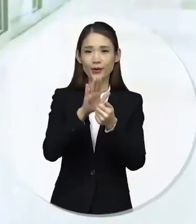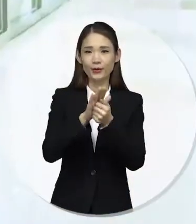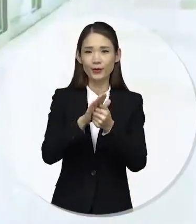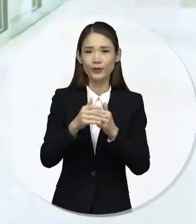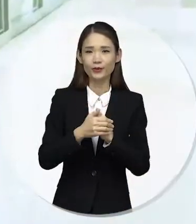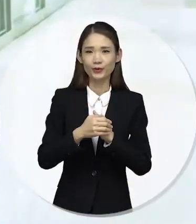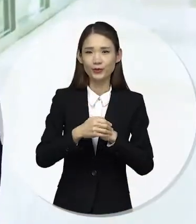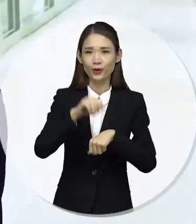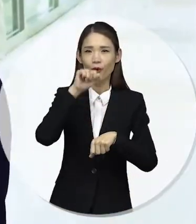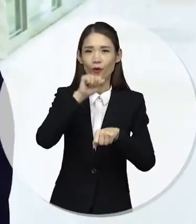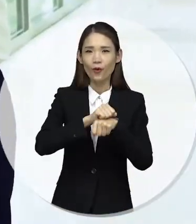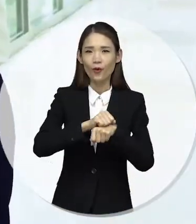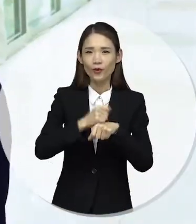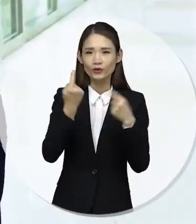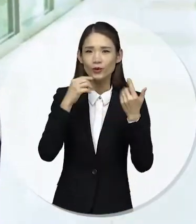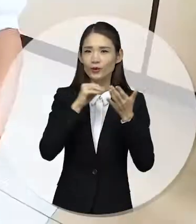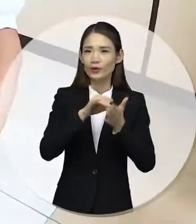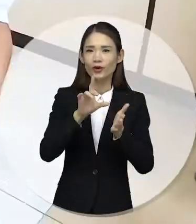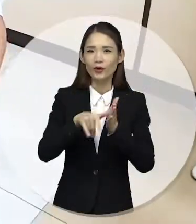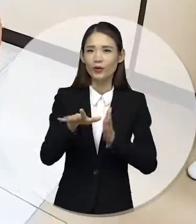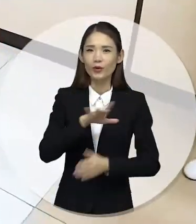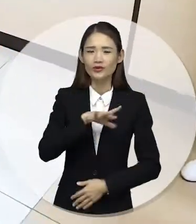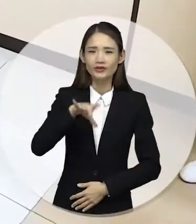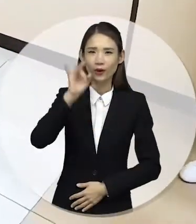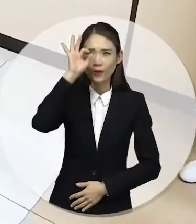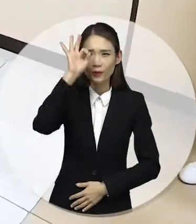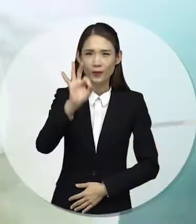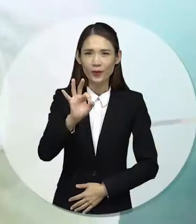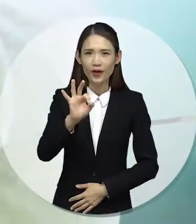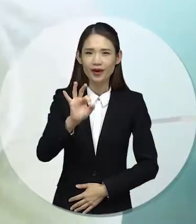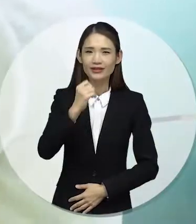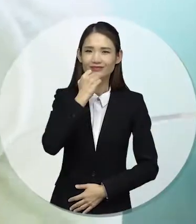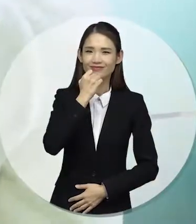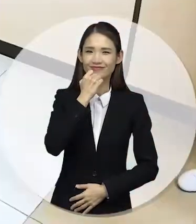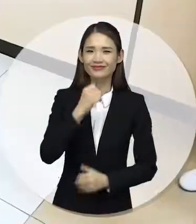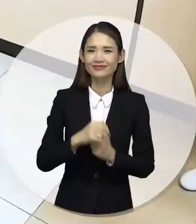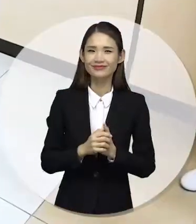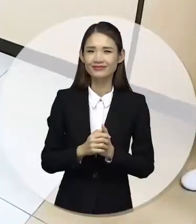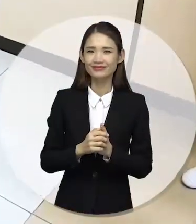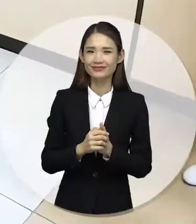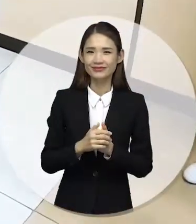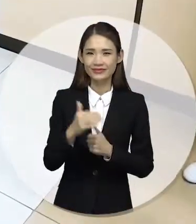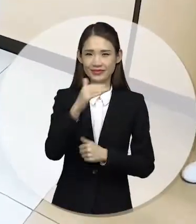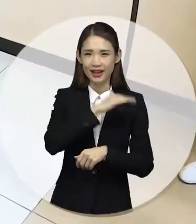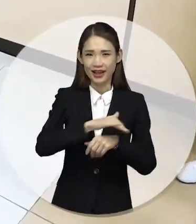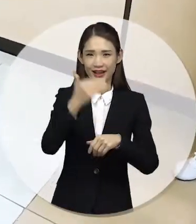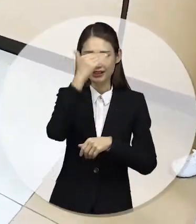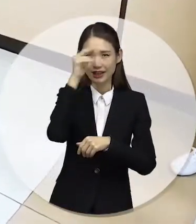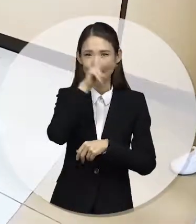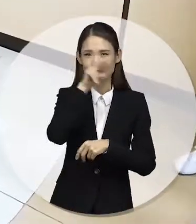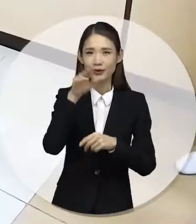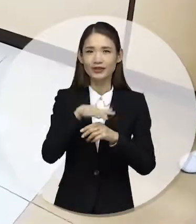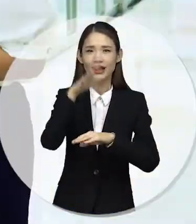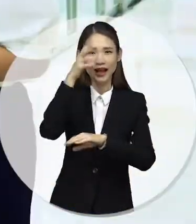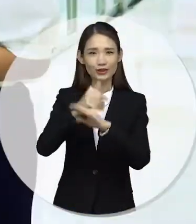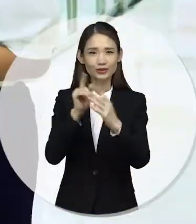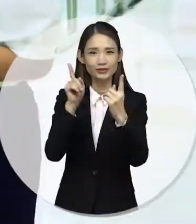김한솔 : 저 입학했을 때 이런 거 없었는데… 처음 봐요! 이주희 : 세월이 많이 흘렀습니다. 잘 탐방하시고 저는 있다가 보도록 할게요. 김한솔 : 네. 감사합니다.